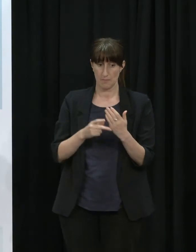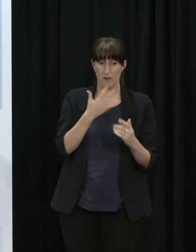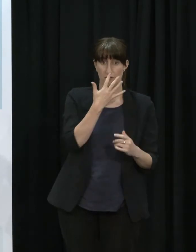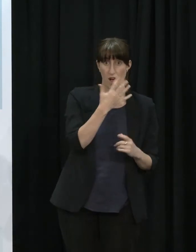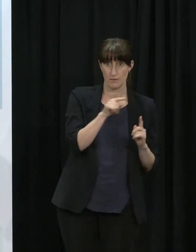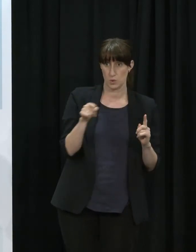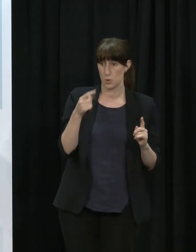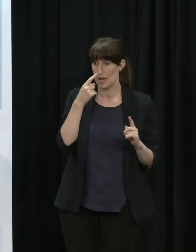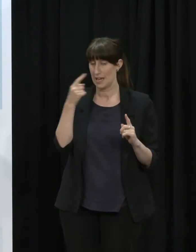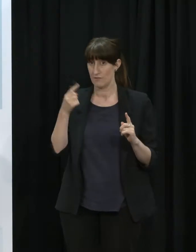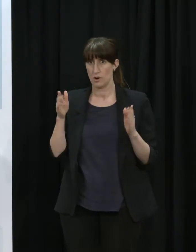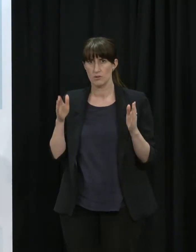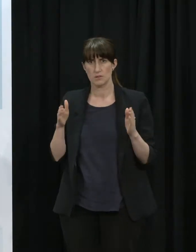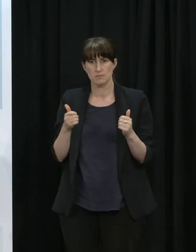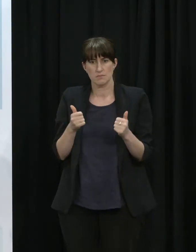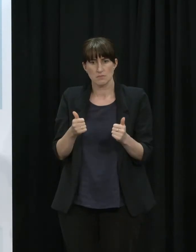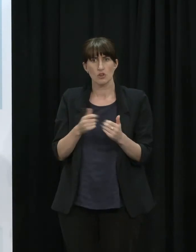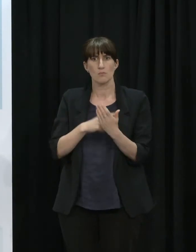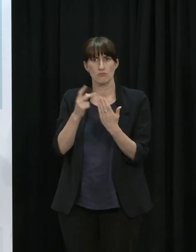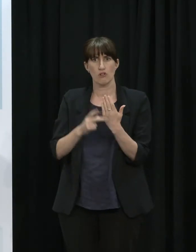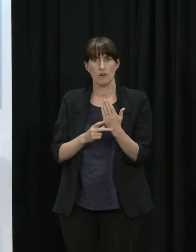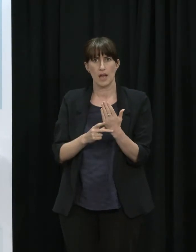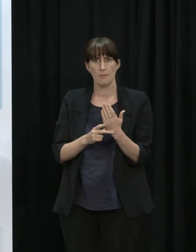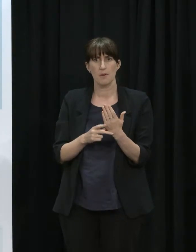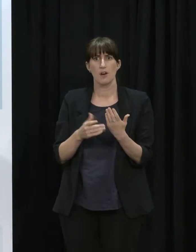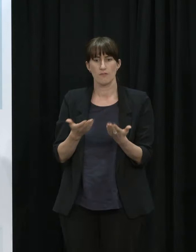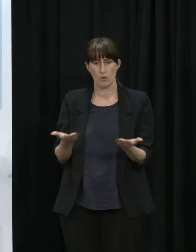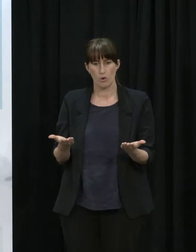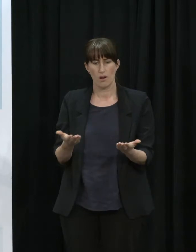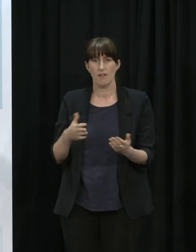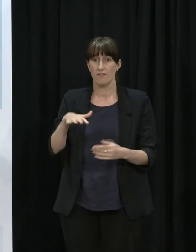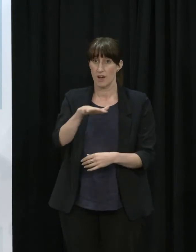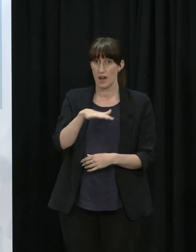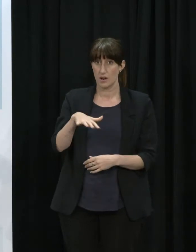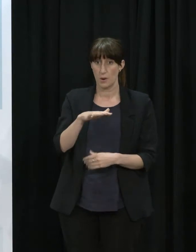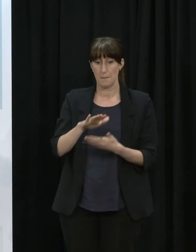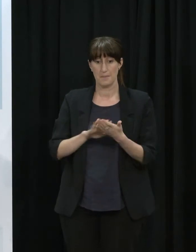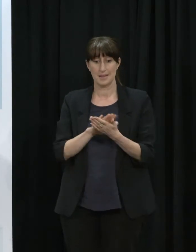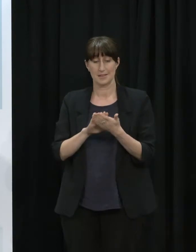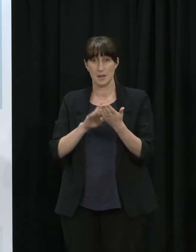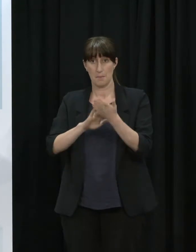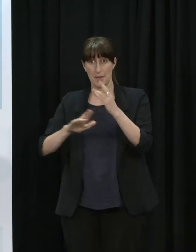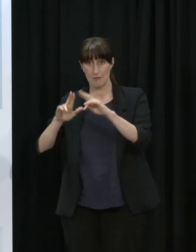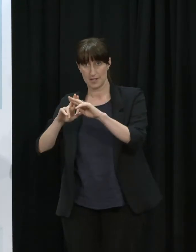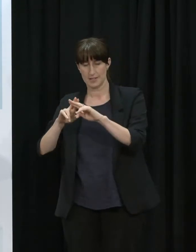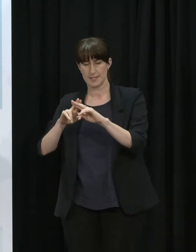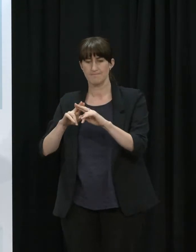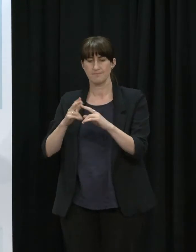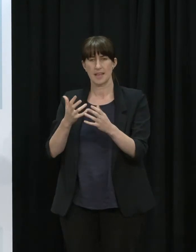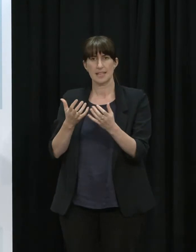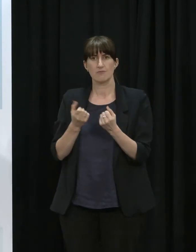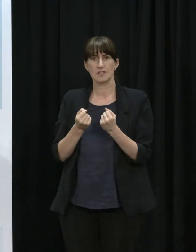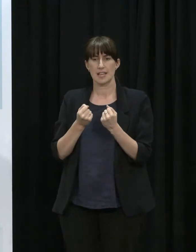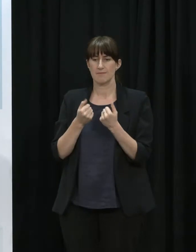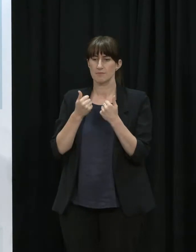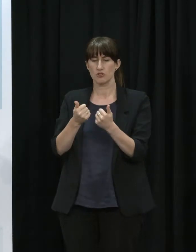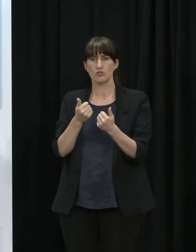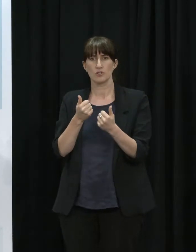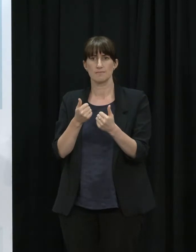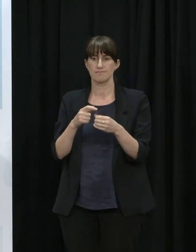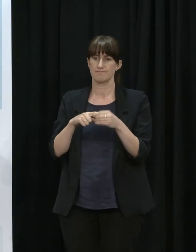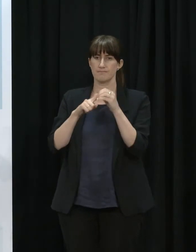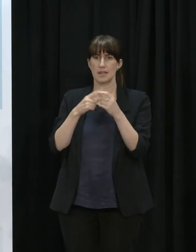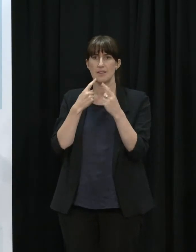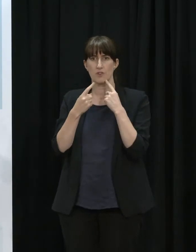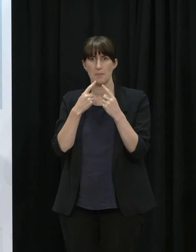werohanga angitu mo te 5 ki. Ka